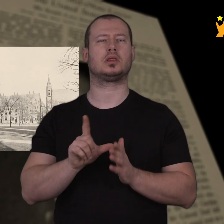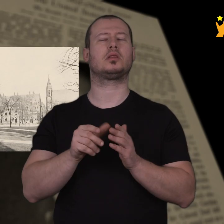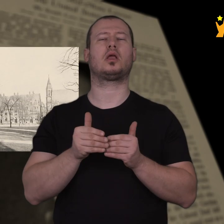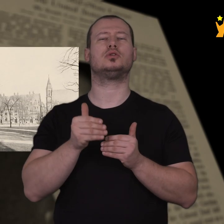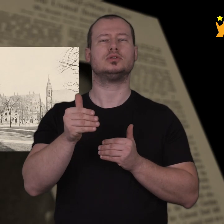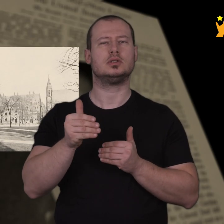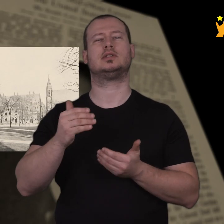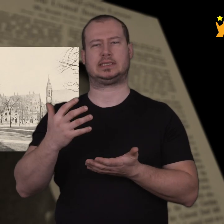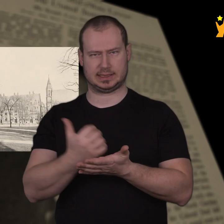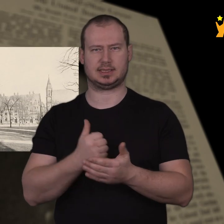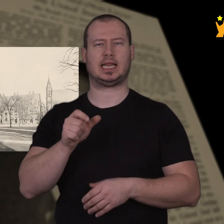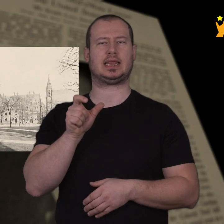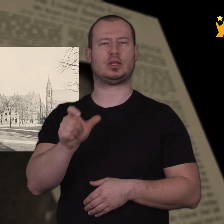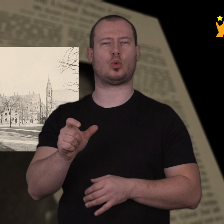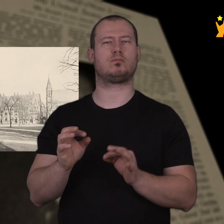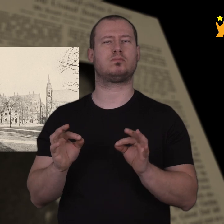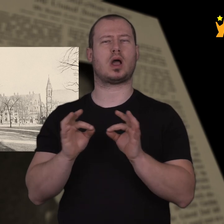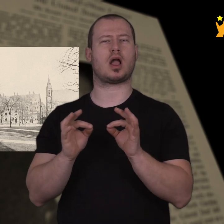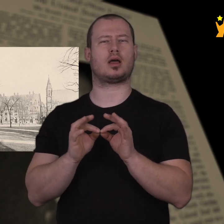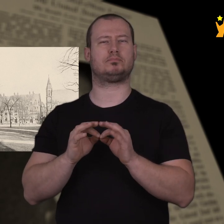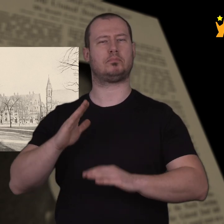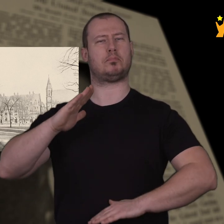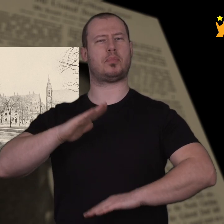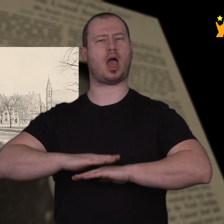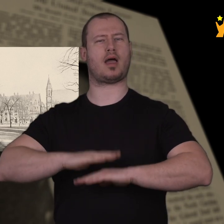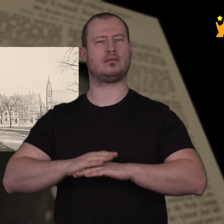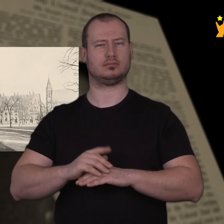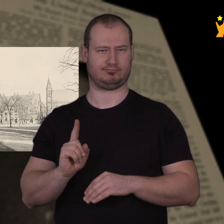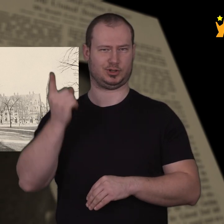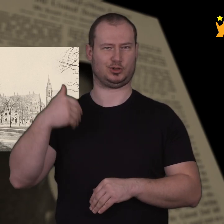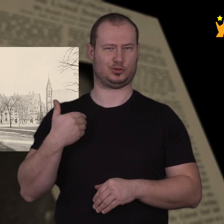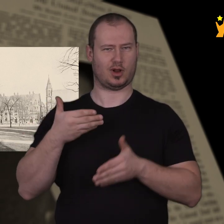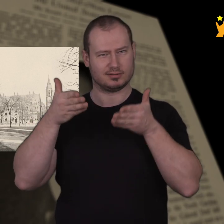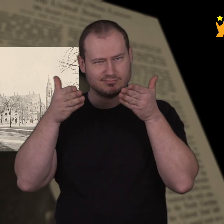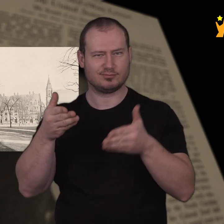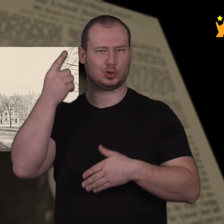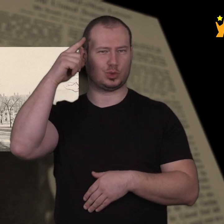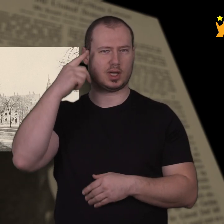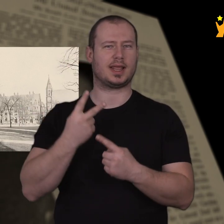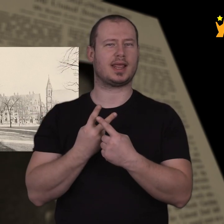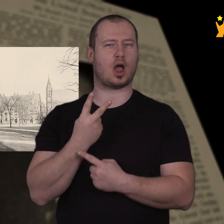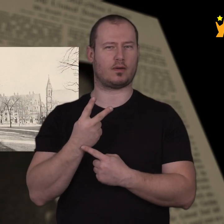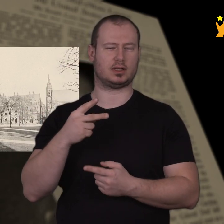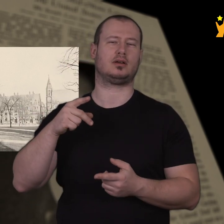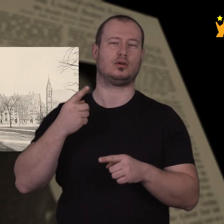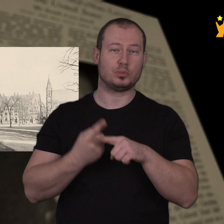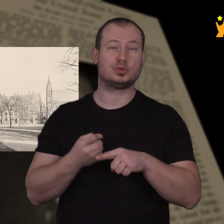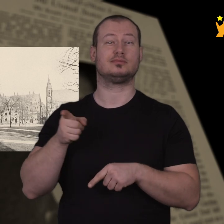Neskôr získal bakalársky titul na právnickej fakulte a študoval na Yaleovej univerzite.